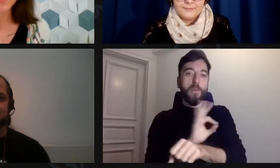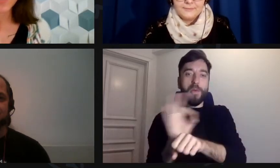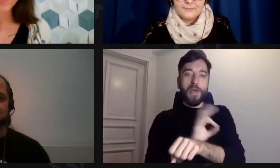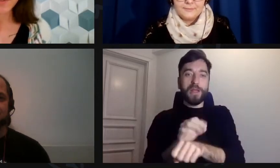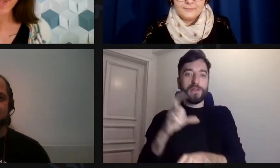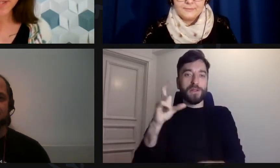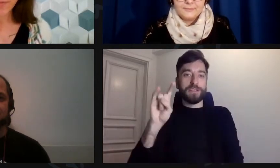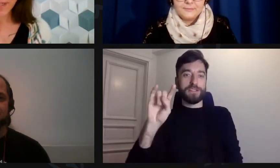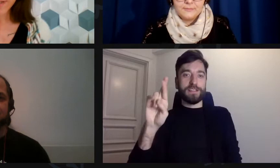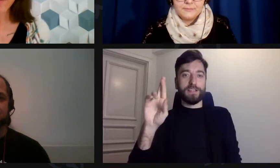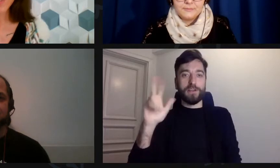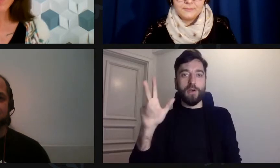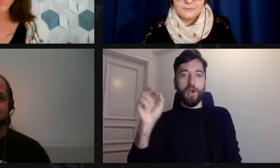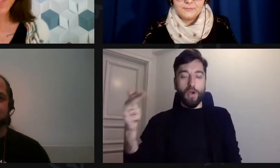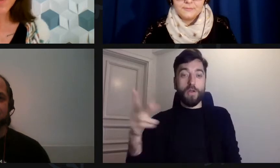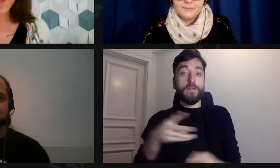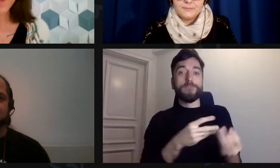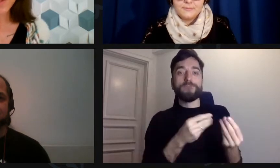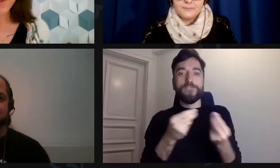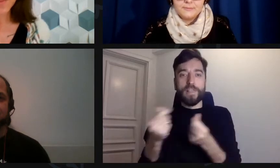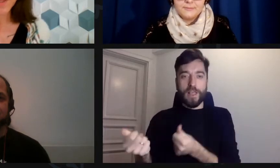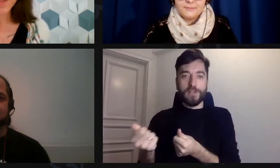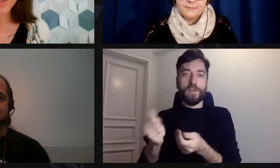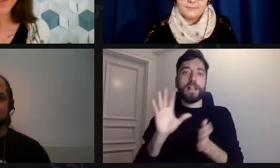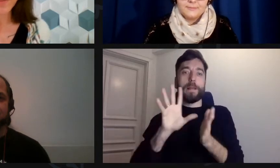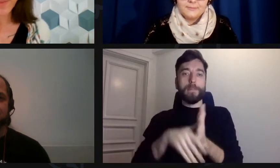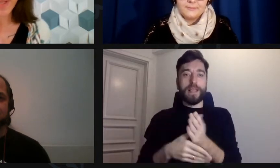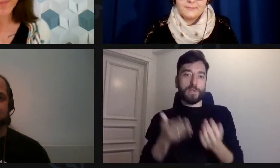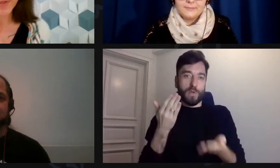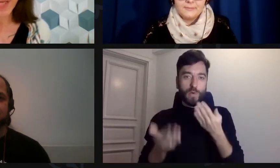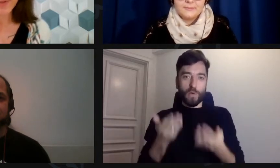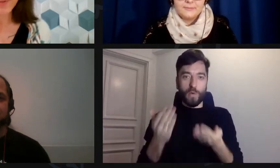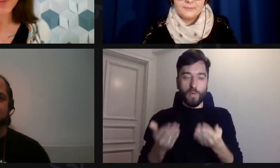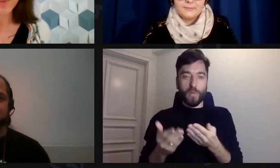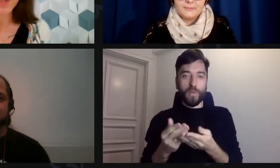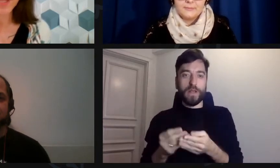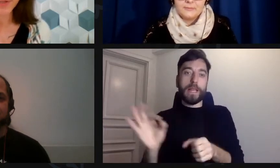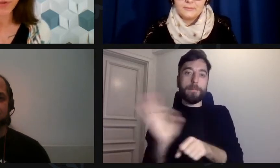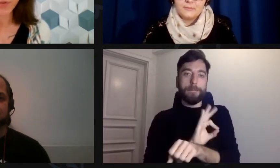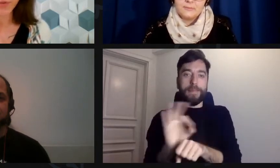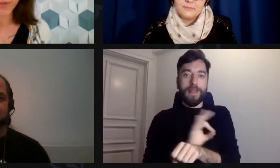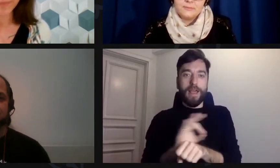który jest finansowany przez miasto Lublin w ramach projektu link do kultury.